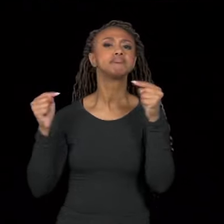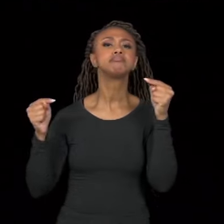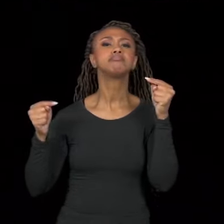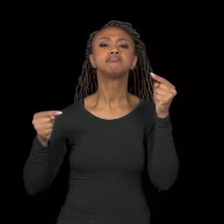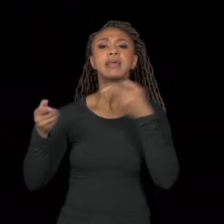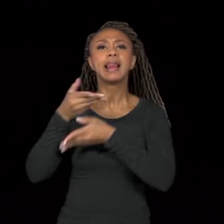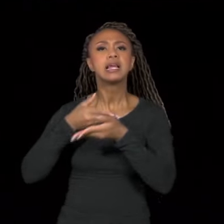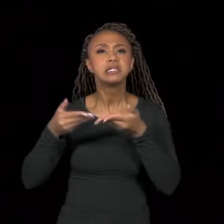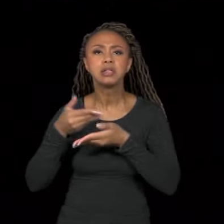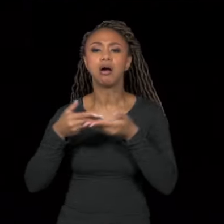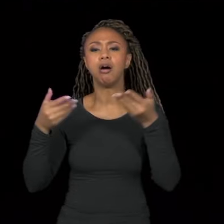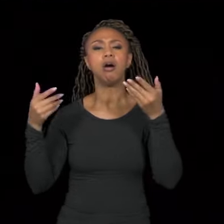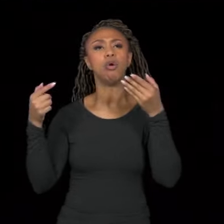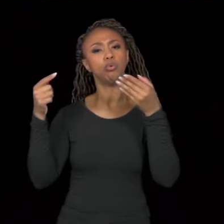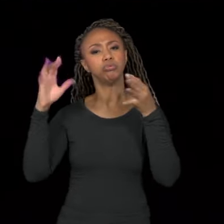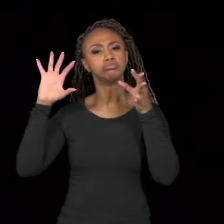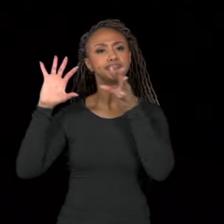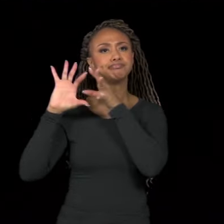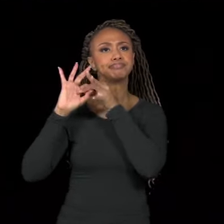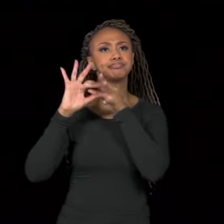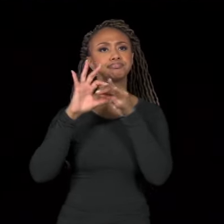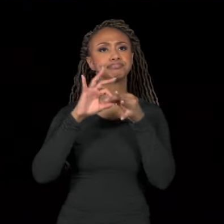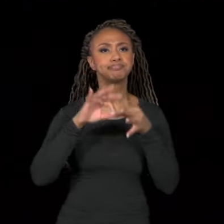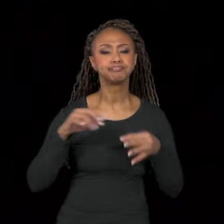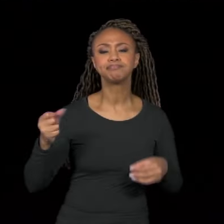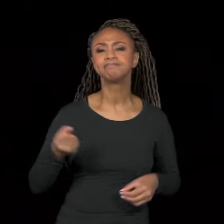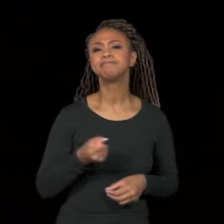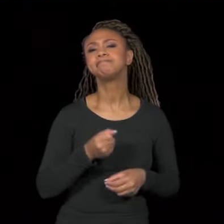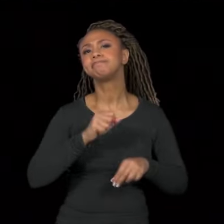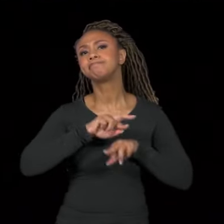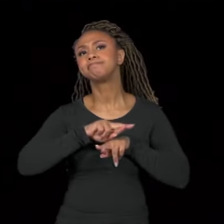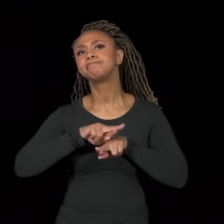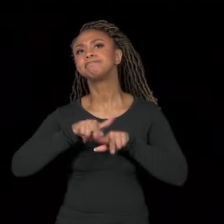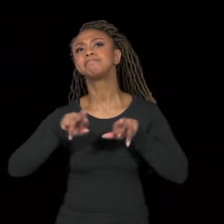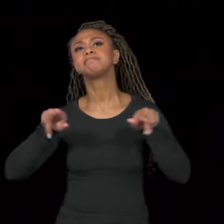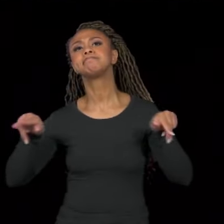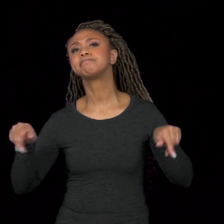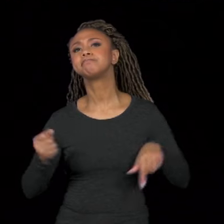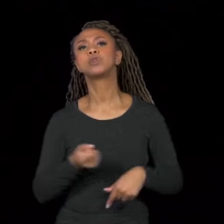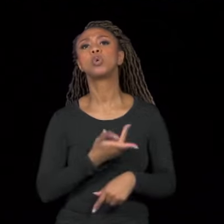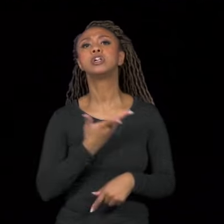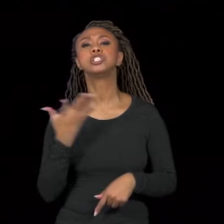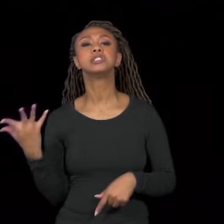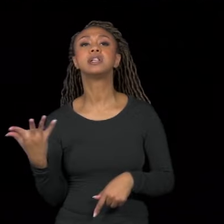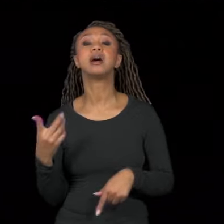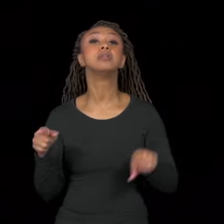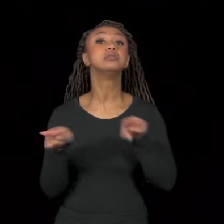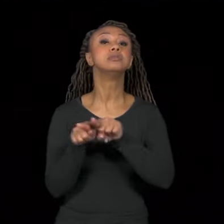QUANDO EU TENHO UM RELACIONAMENTO, EU POSSO ESPECIFICAR COMO QUE ESSE RELACIONAMENTO SE DÁ EM TERMOS DE QUANTIDADE.